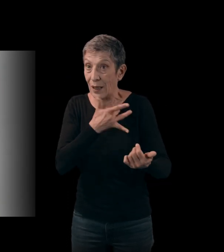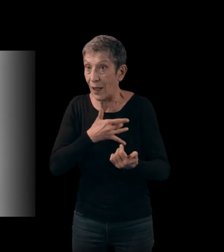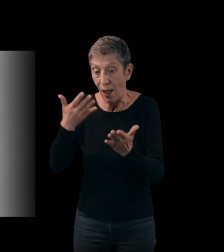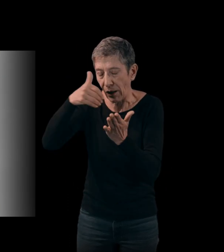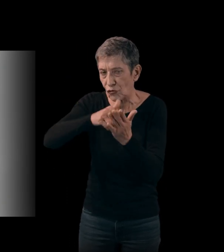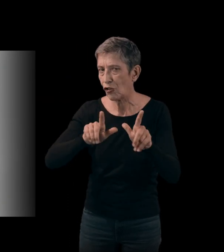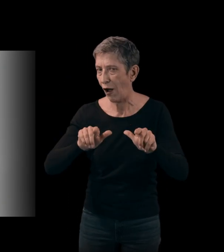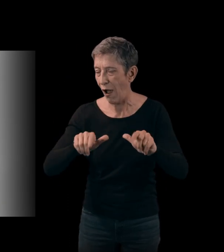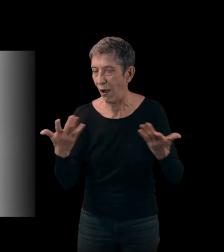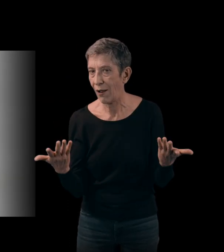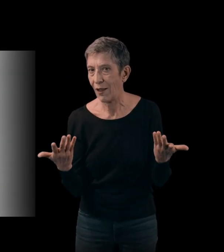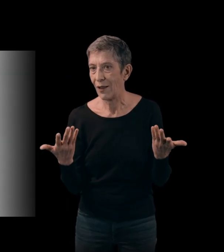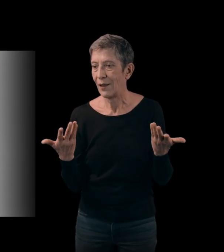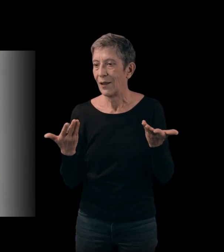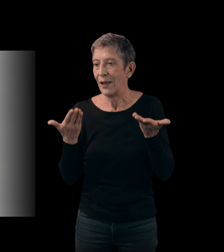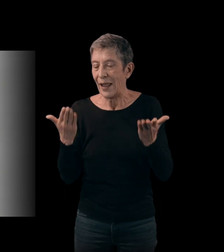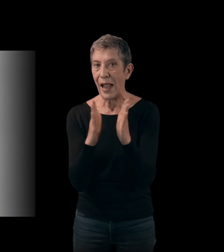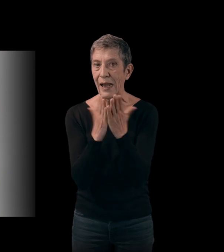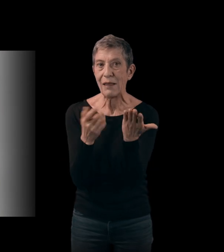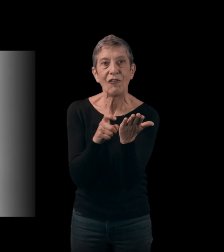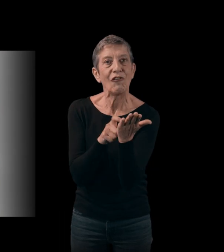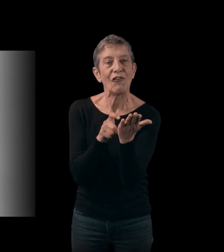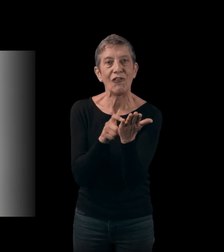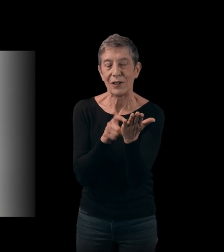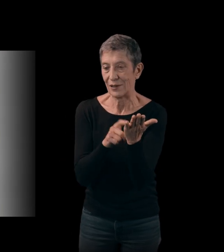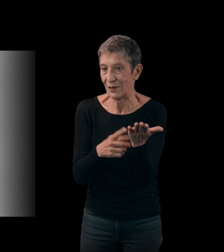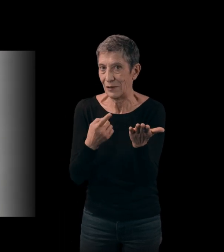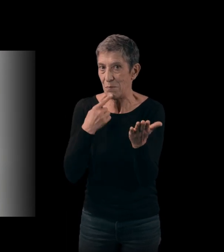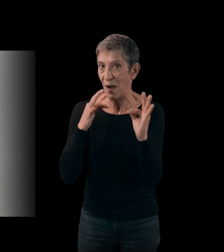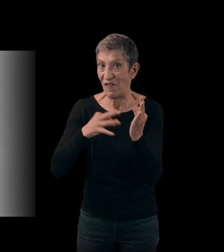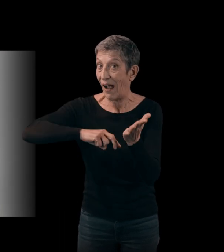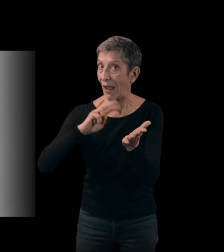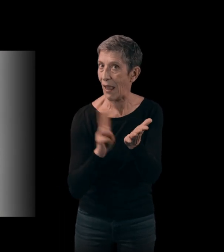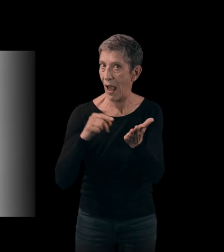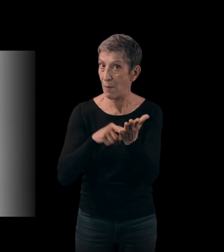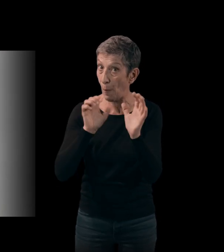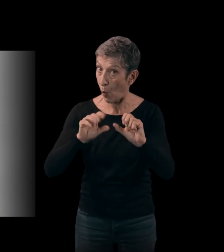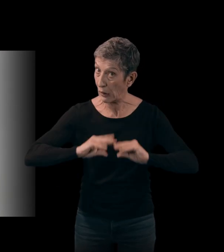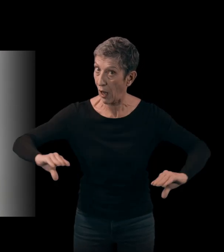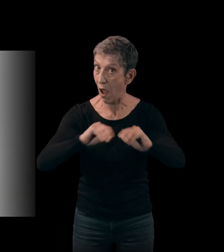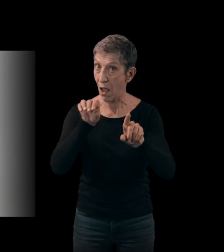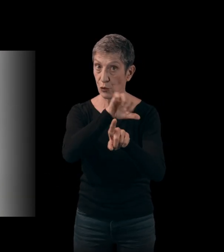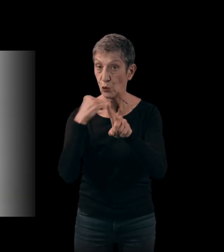Et puisqu'il part de ce réel-là et de ce qui aurait pu être un terrain en sociologie, et donc d'une expérience vécue,